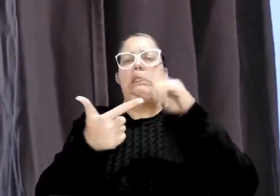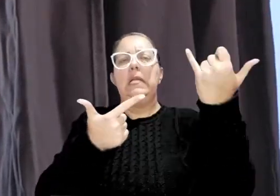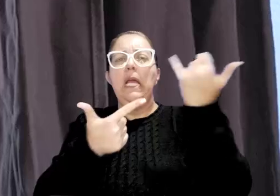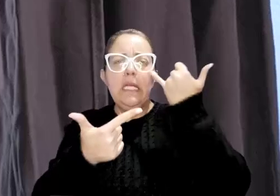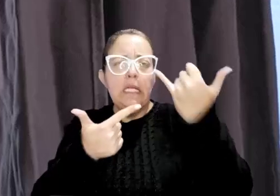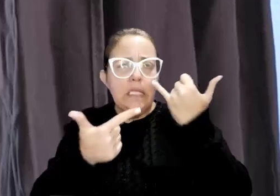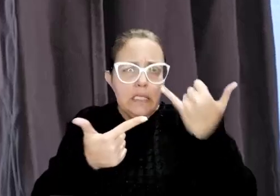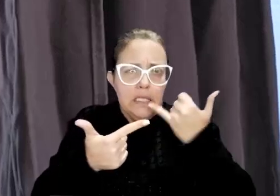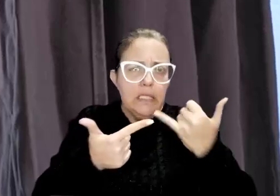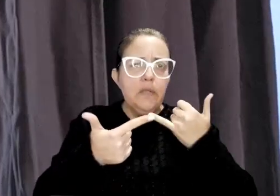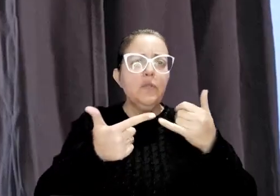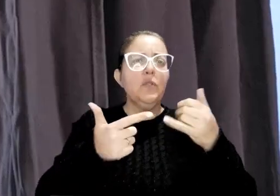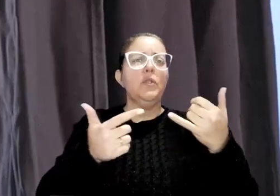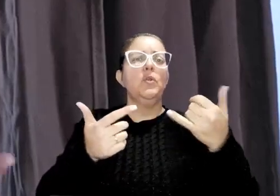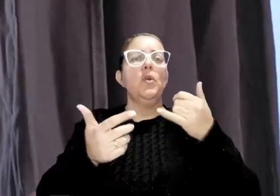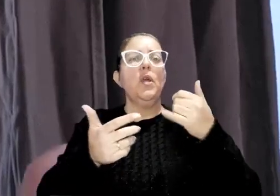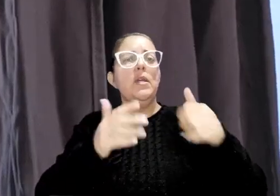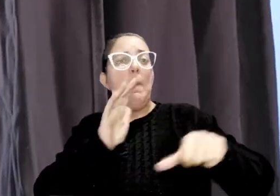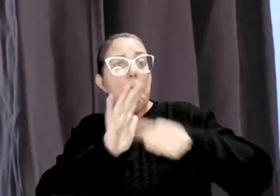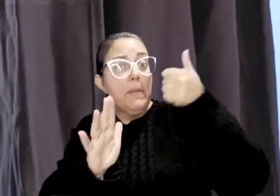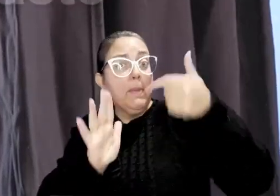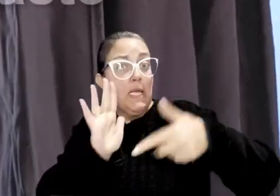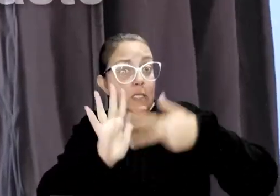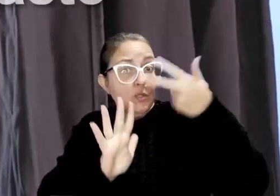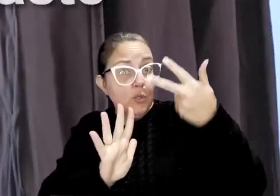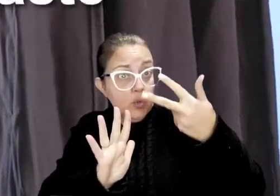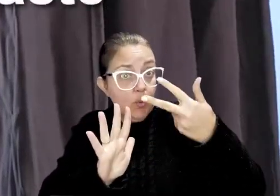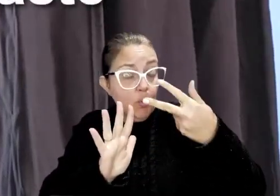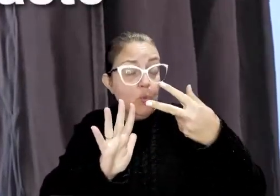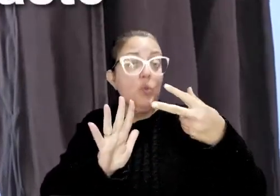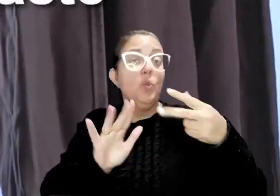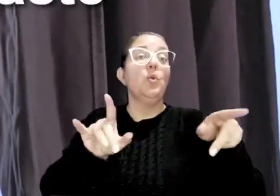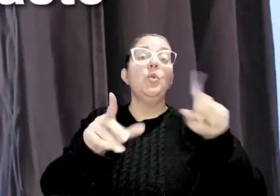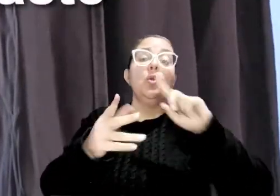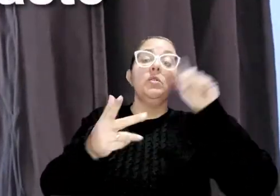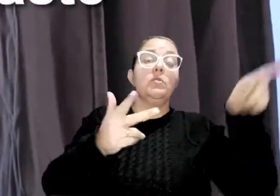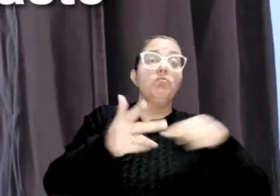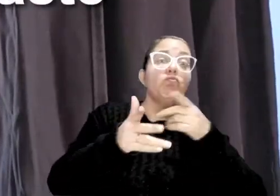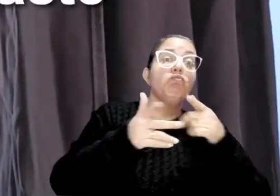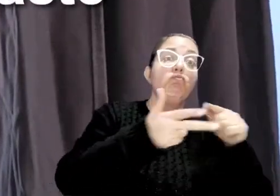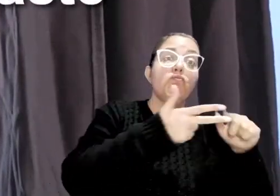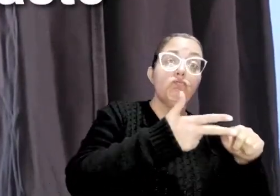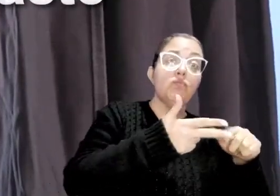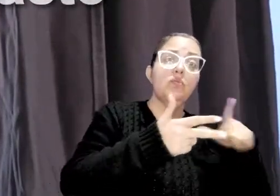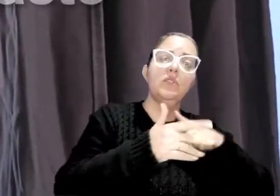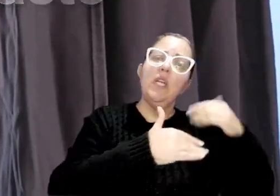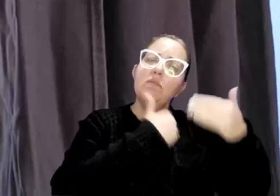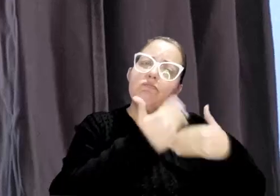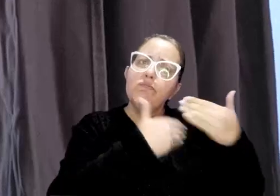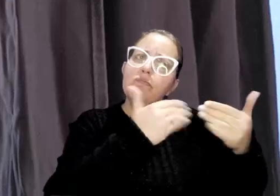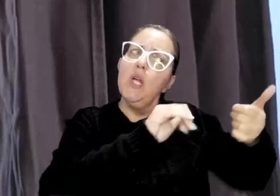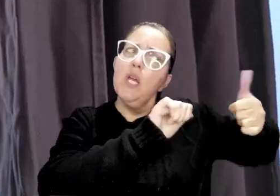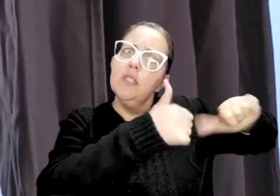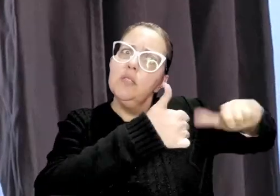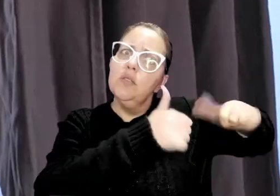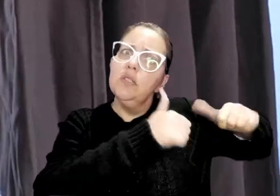eh em seguida efetivamente tem um processo de avaliação do impacto que eh geralmente a gente